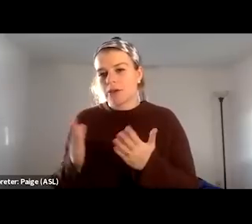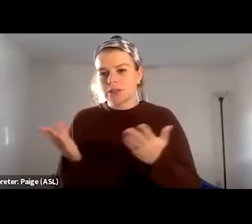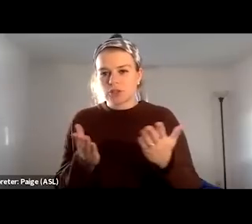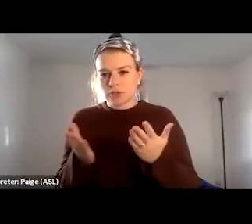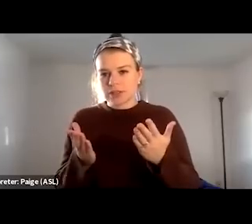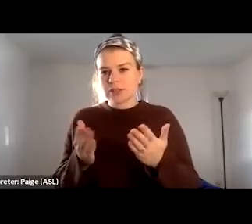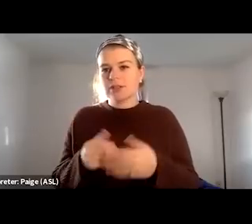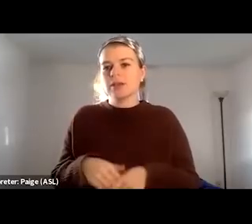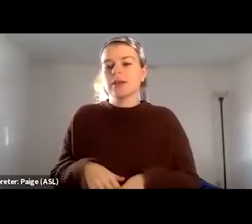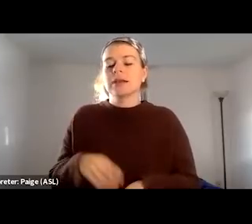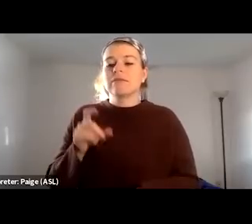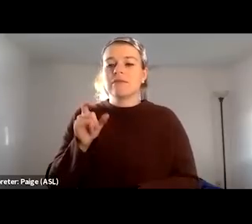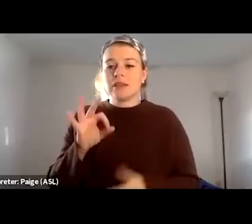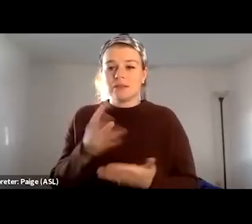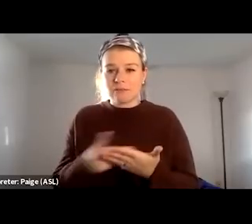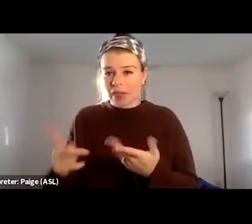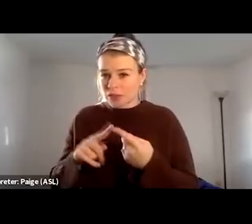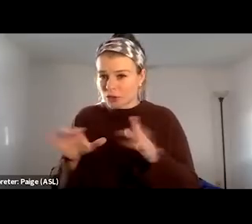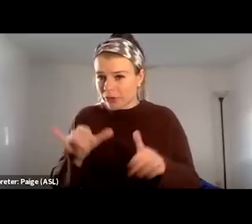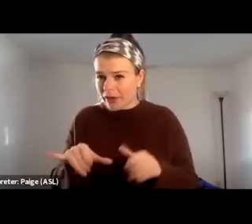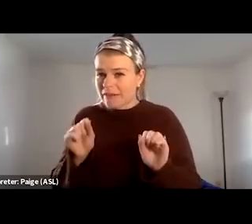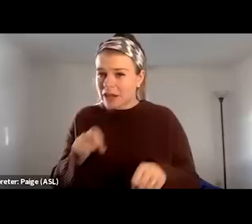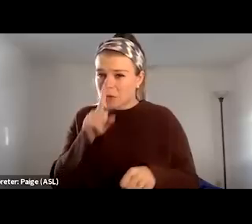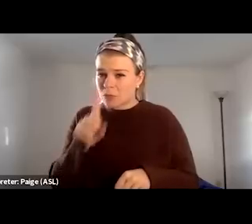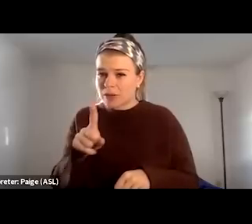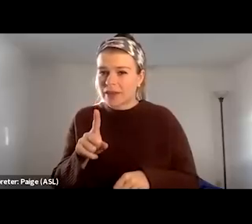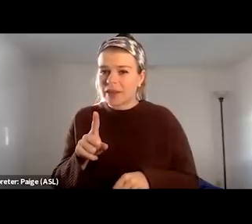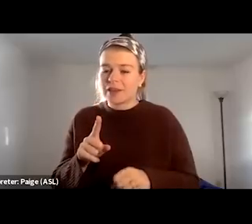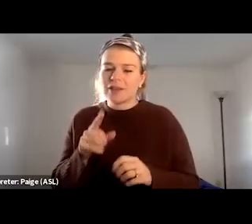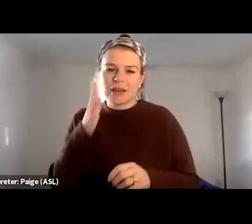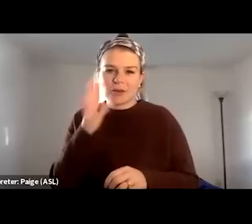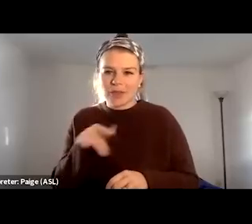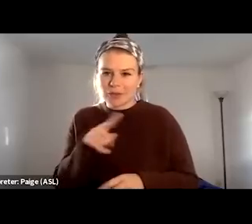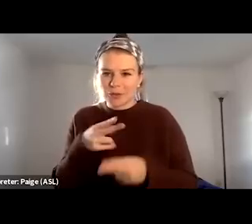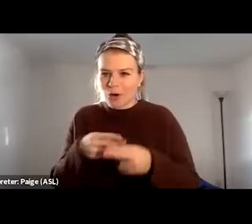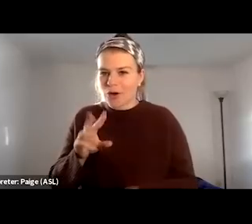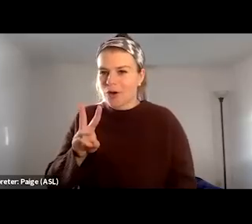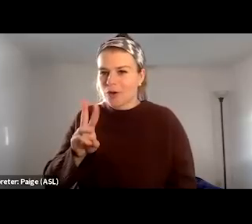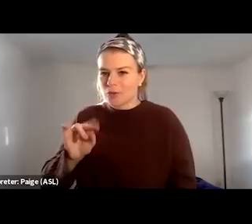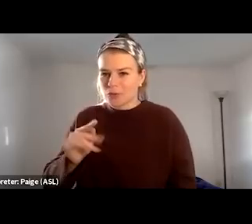y no hacerlo, puede poner un verdadero obstáculo en sus vidas. Y una nota sobre eso,